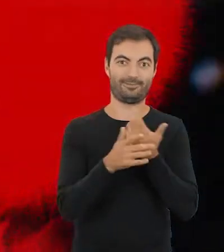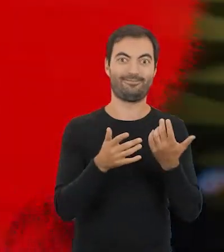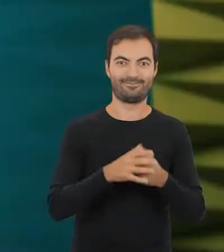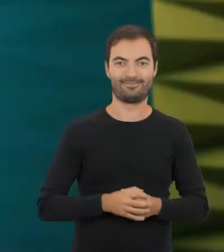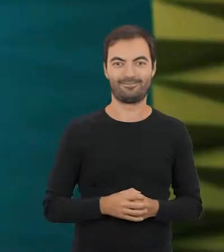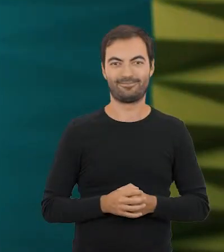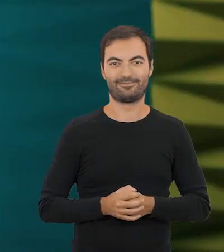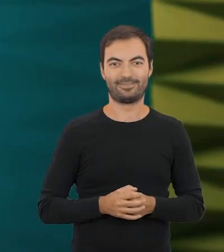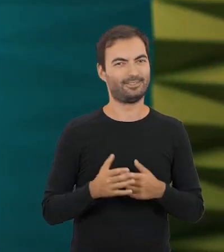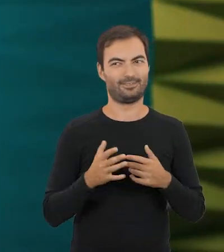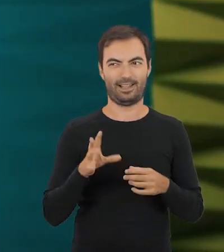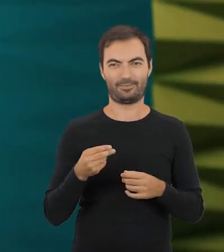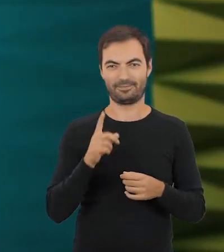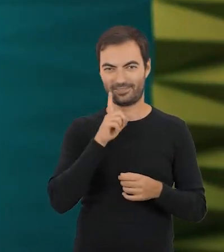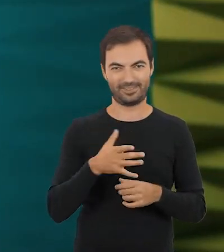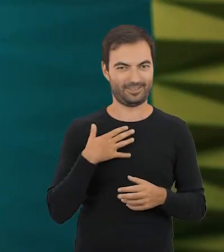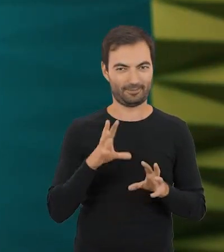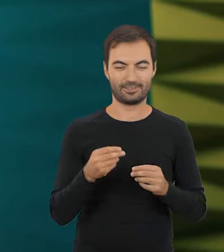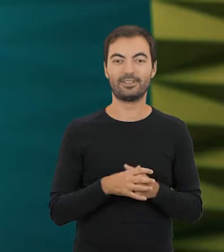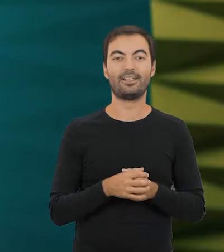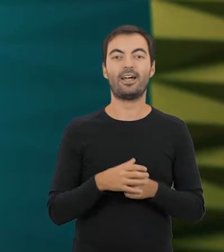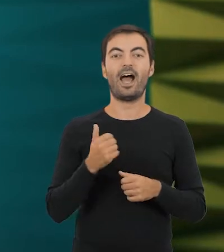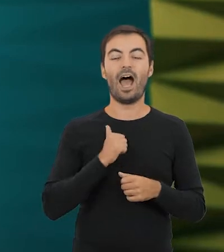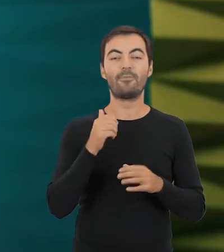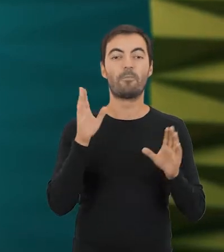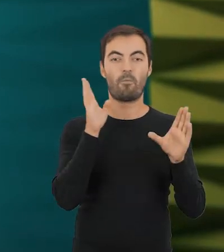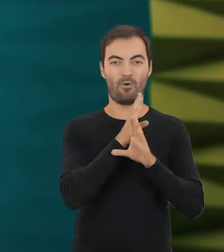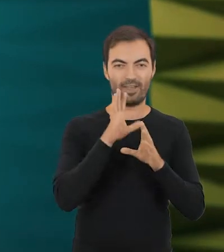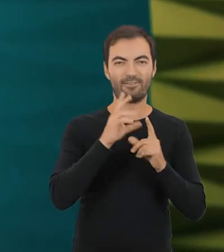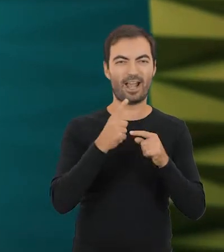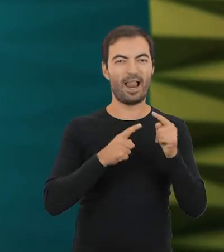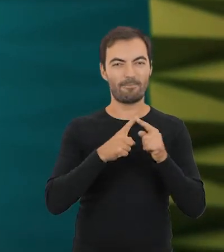Po to żeby tlen i produkty odżywcze trafiły do każdej komórki i do każdej tkanki,